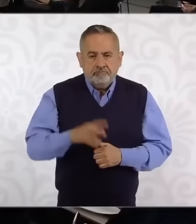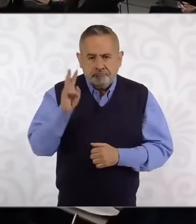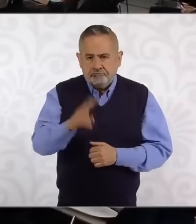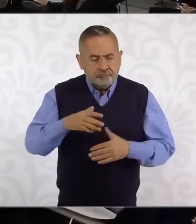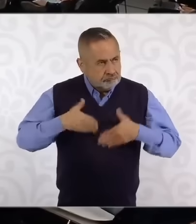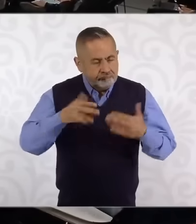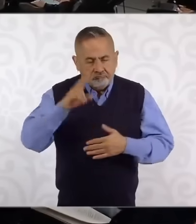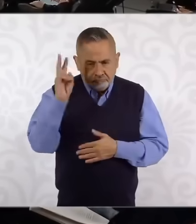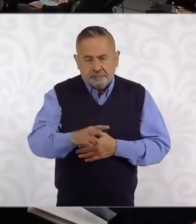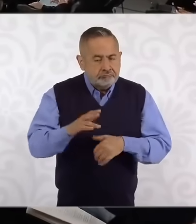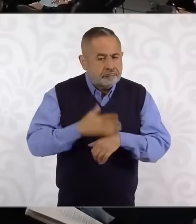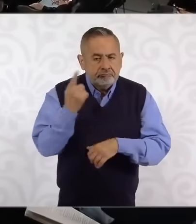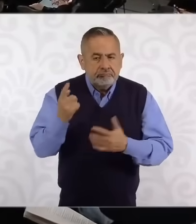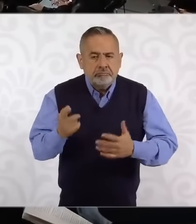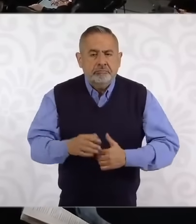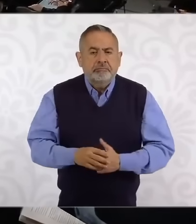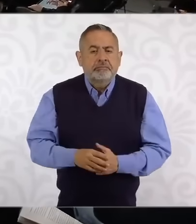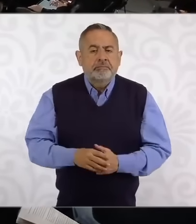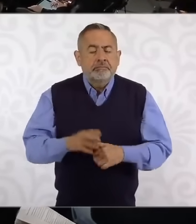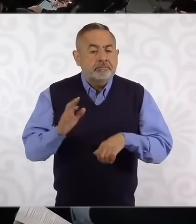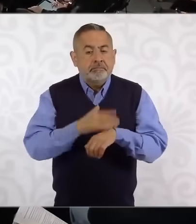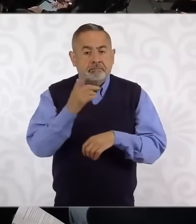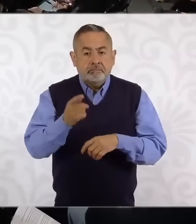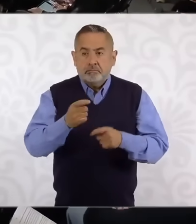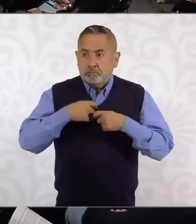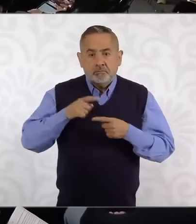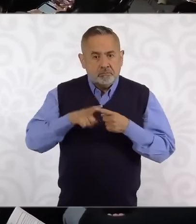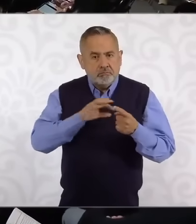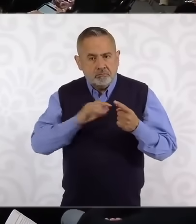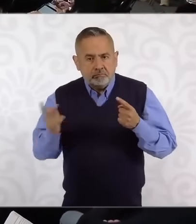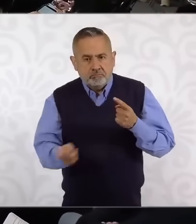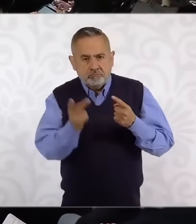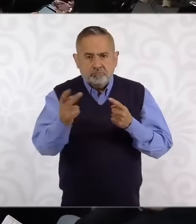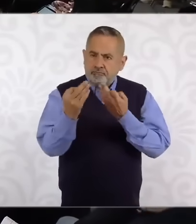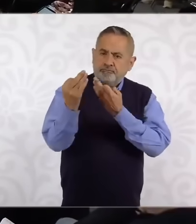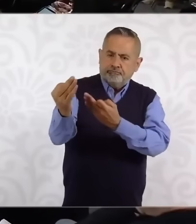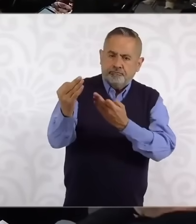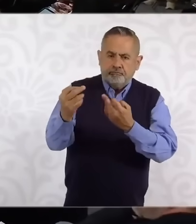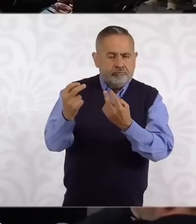de verdad porque porque me va a dejar preguntar delante del gabinete de seguridad que ya tiene